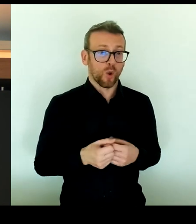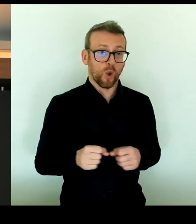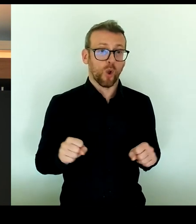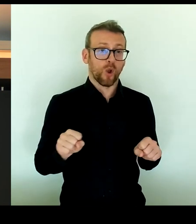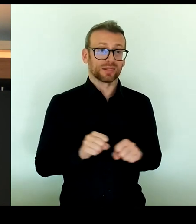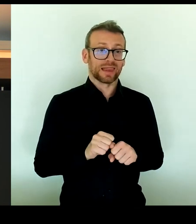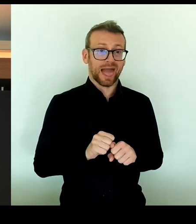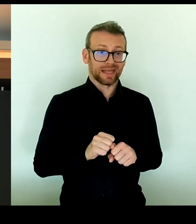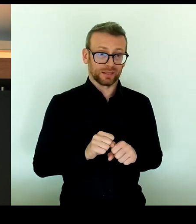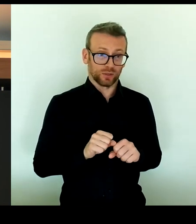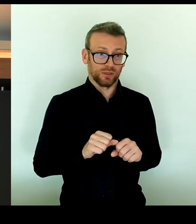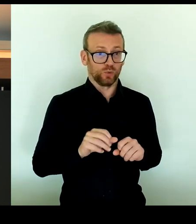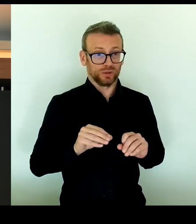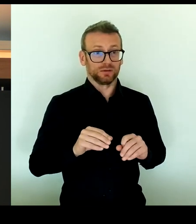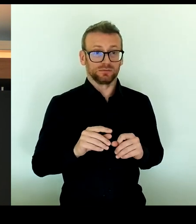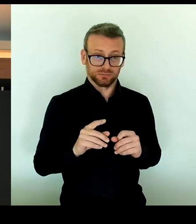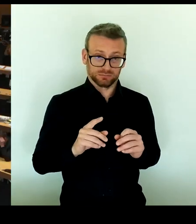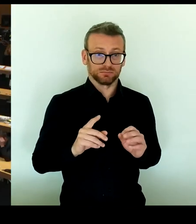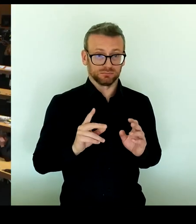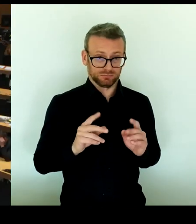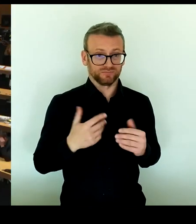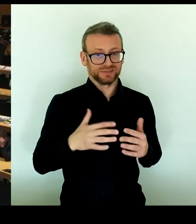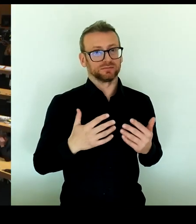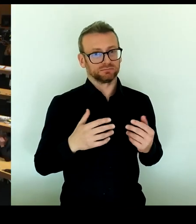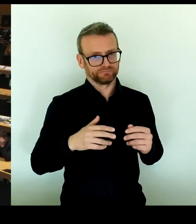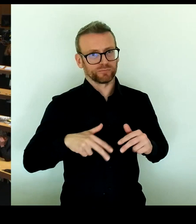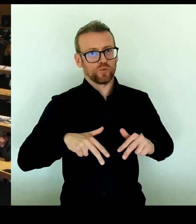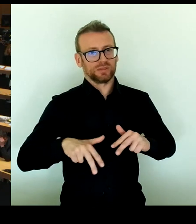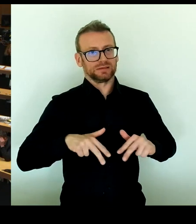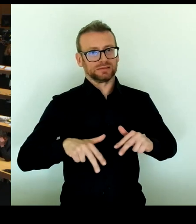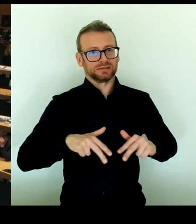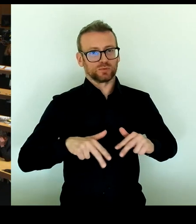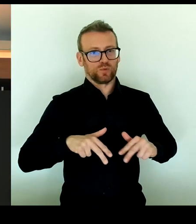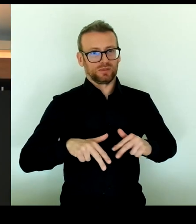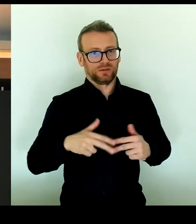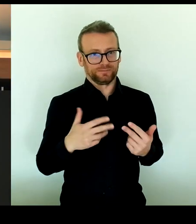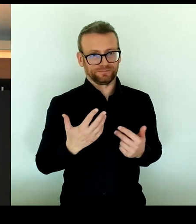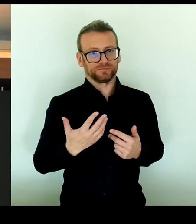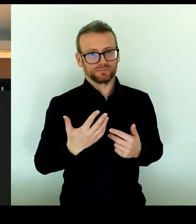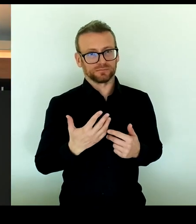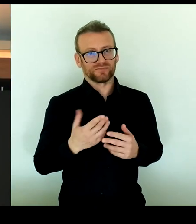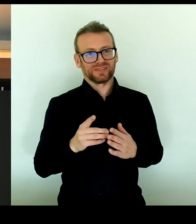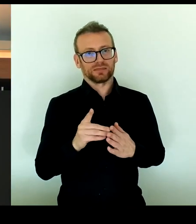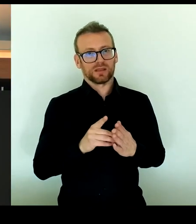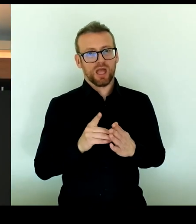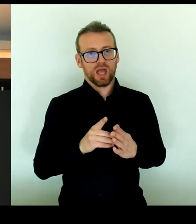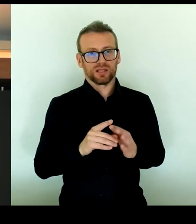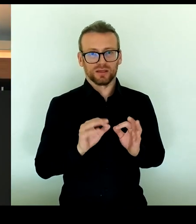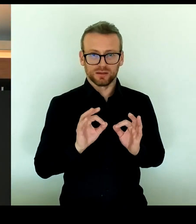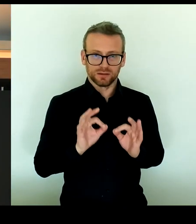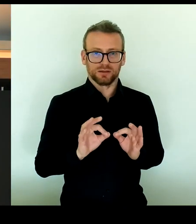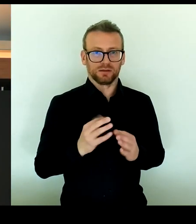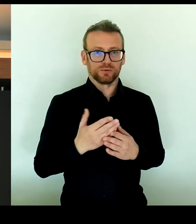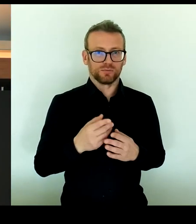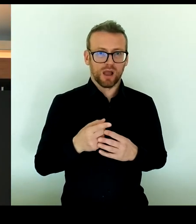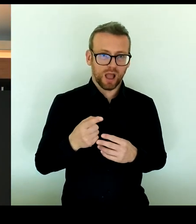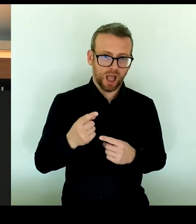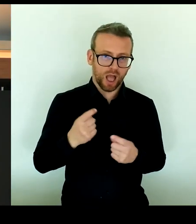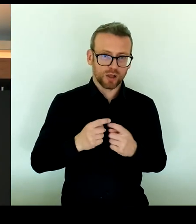(Beifall) Aber das dürfte hier wohl am Thema vorbeigehen und deswegen wenden wir uns mal einem anderen Problemfeld im Datenschutzberict